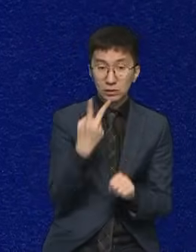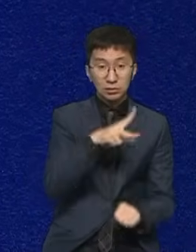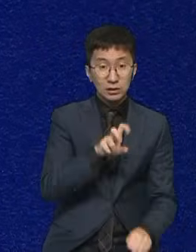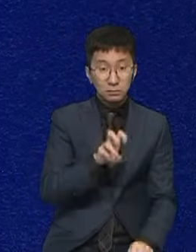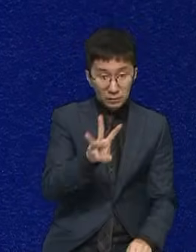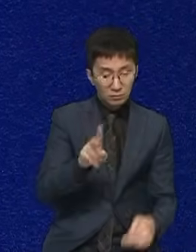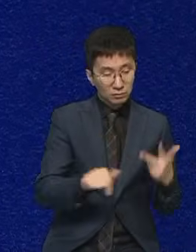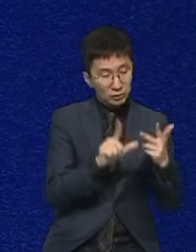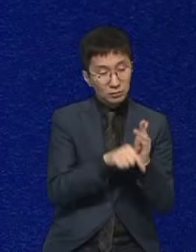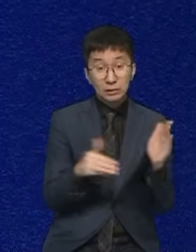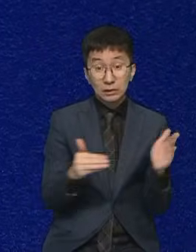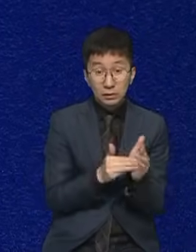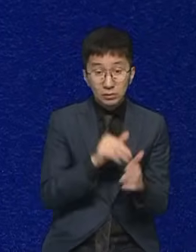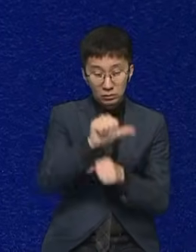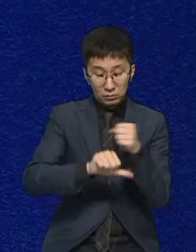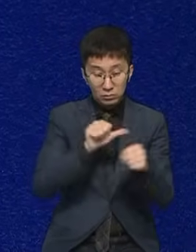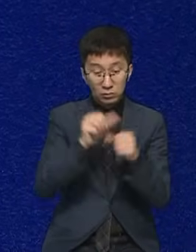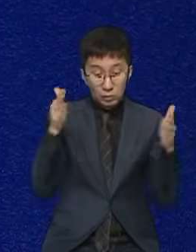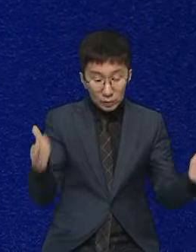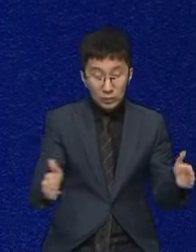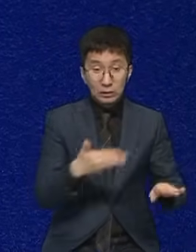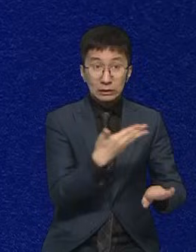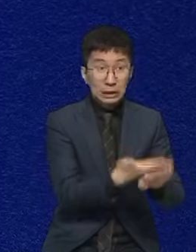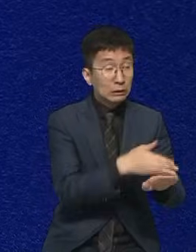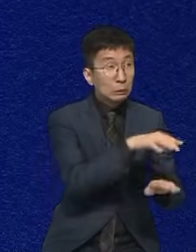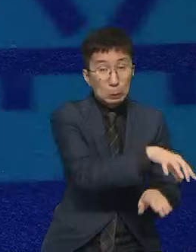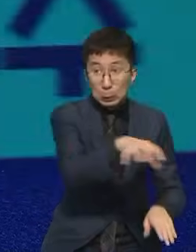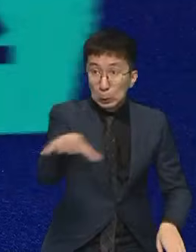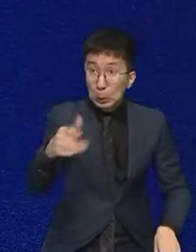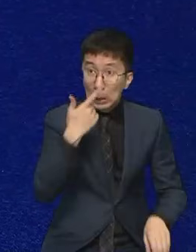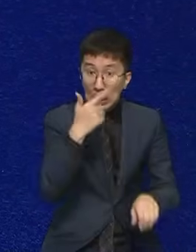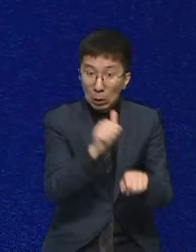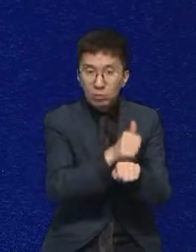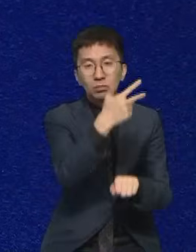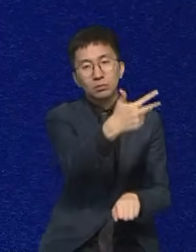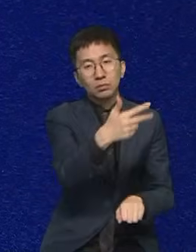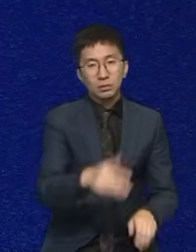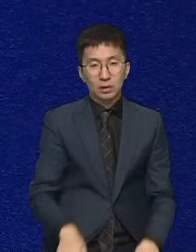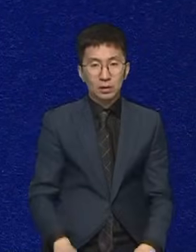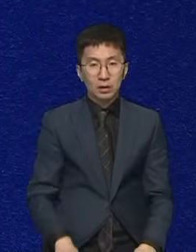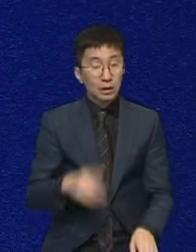7개 입시 업체와 부설 연구소의 모의고사 출제에 참여하고 5억 원 가까운 돈을 받은